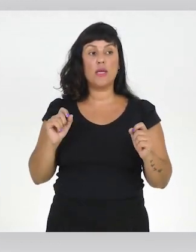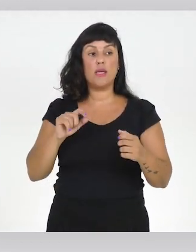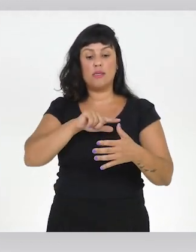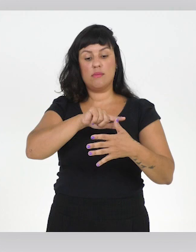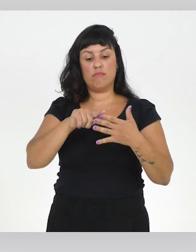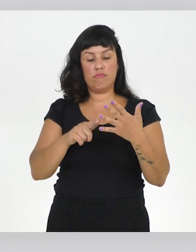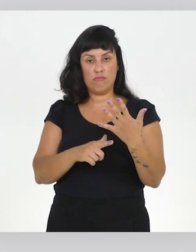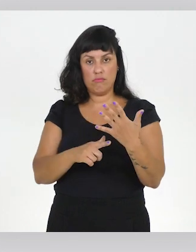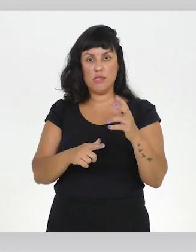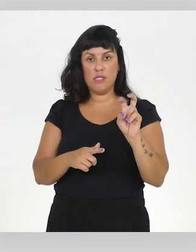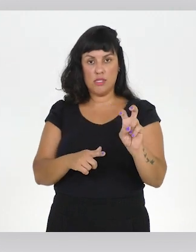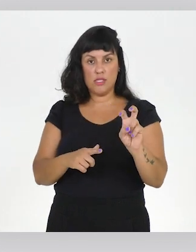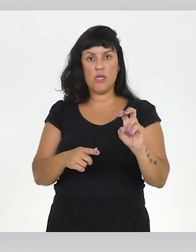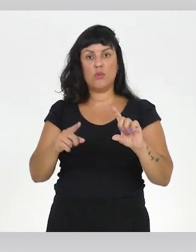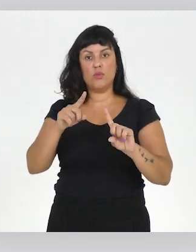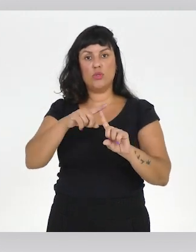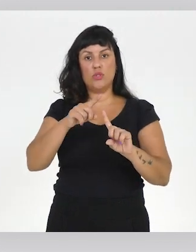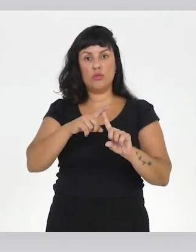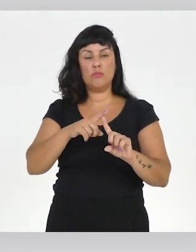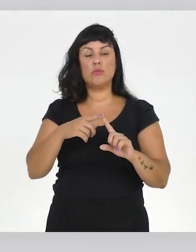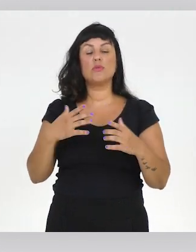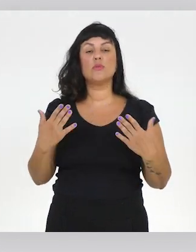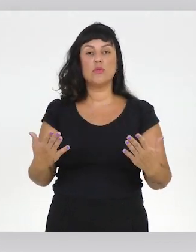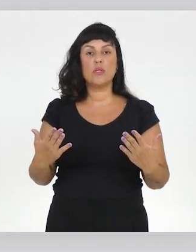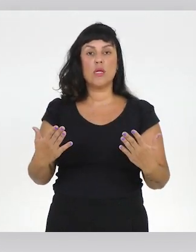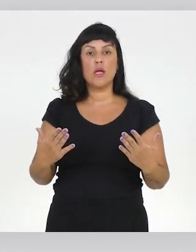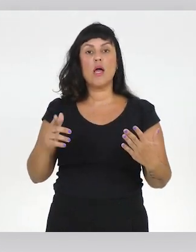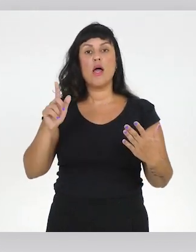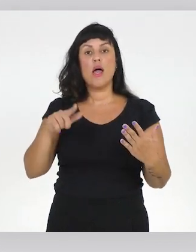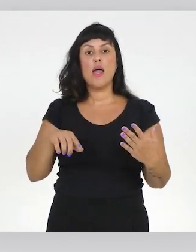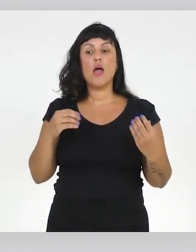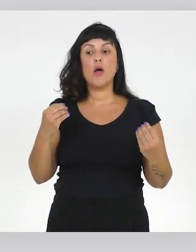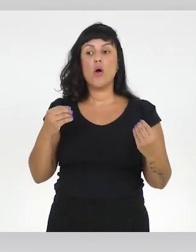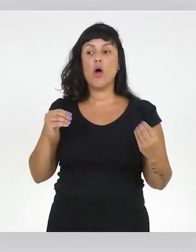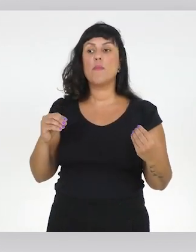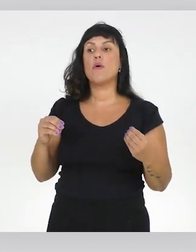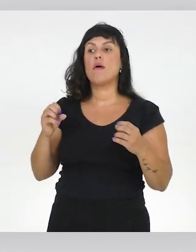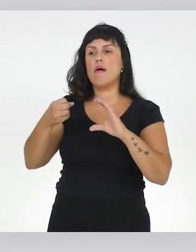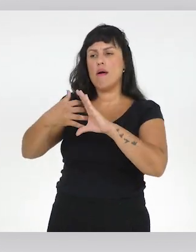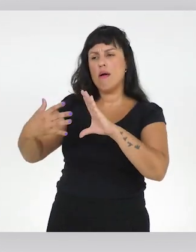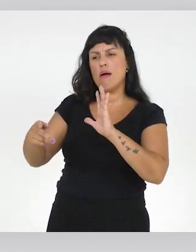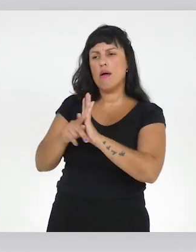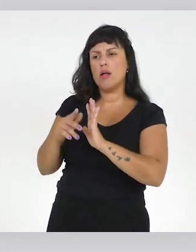sobre os mecanismos da dor eu vou fazer a escolha da melhor intervenção